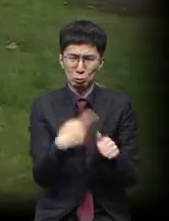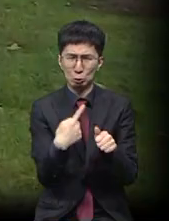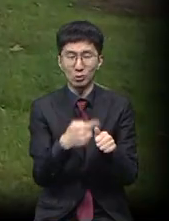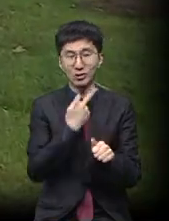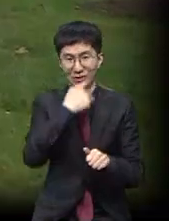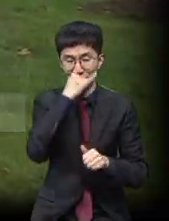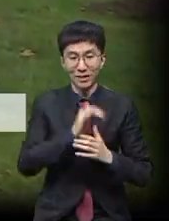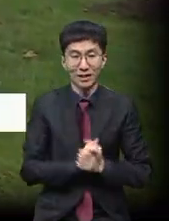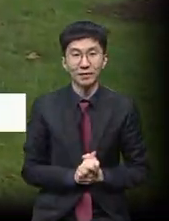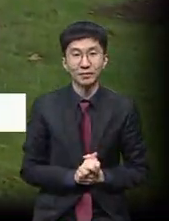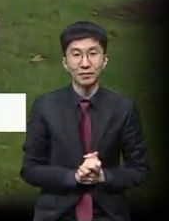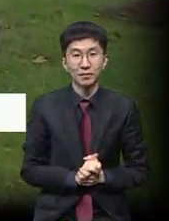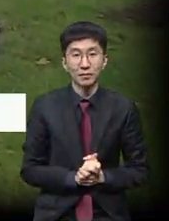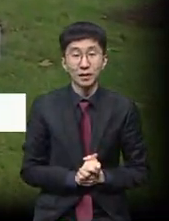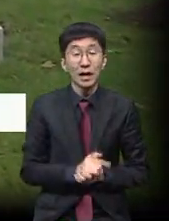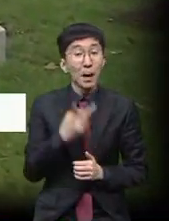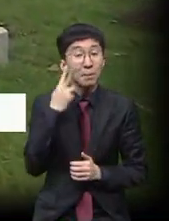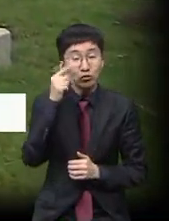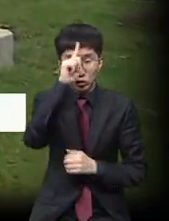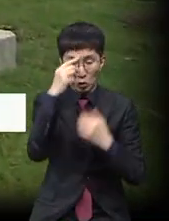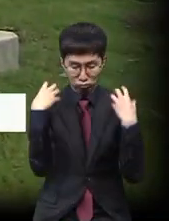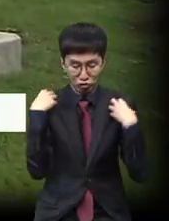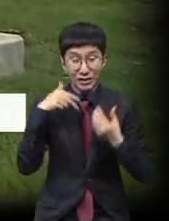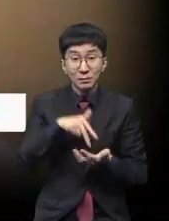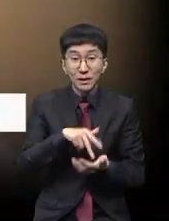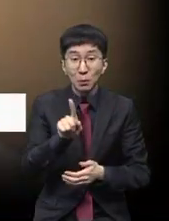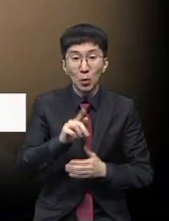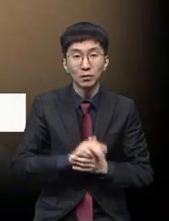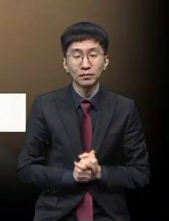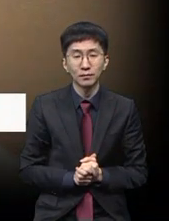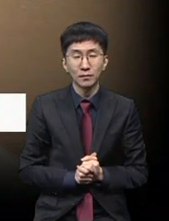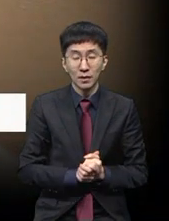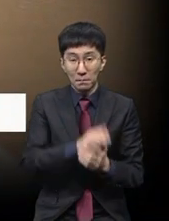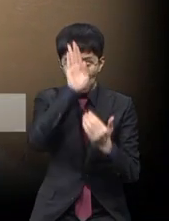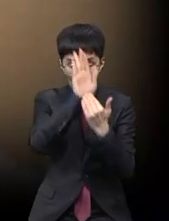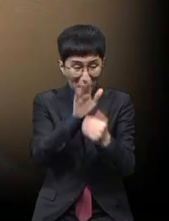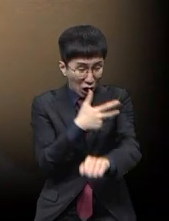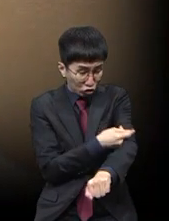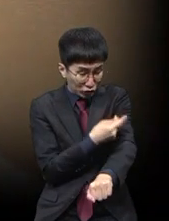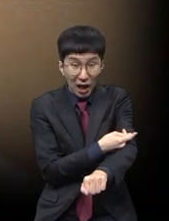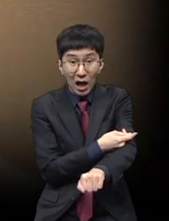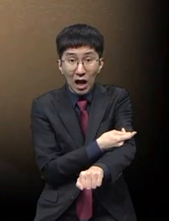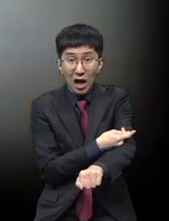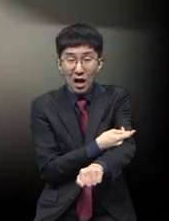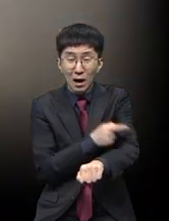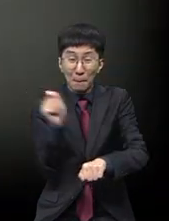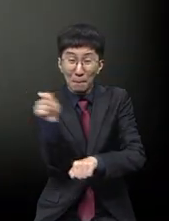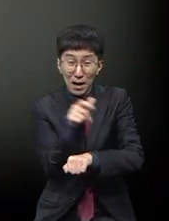있습니다. 이런 가운데 미 식품의약국 FDA는 더 많은 사람이 보다 빠르게 백신을 맞도록 하기